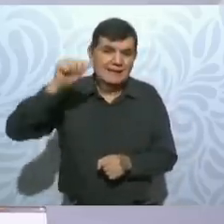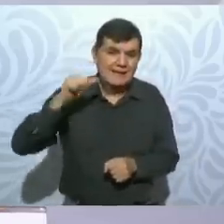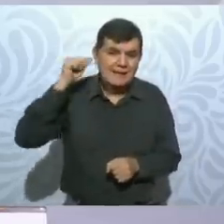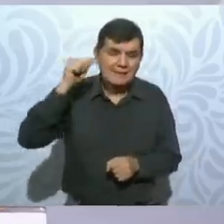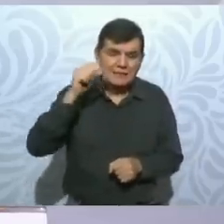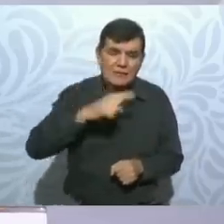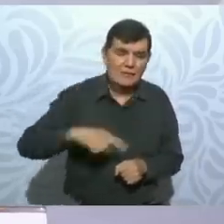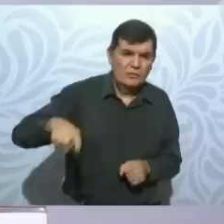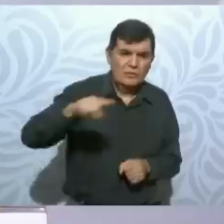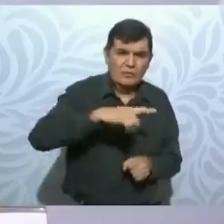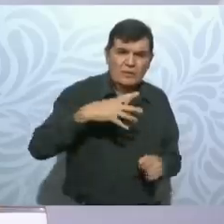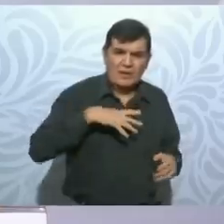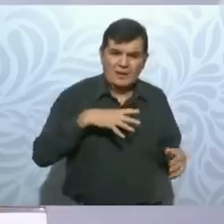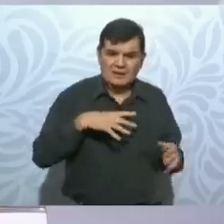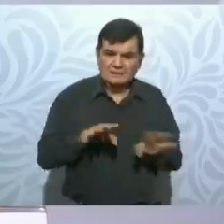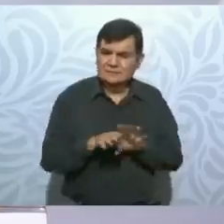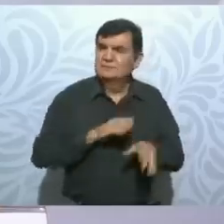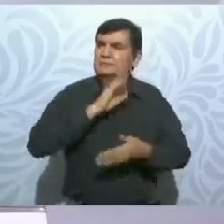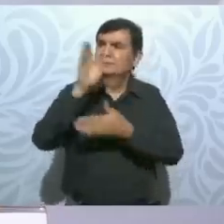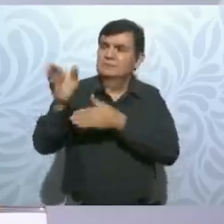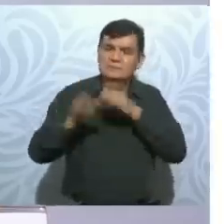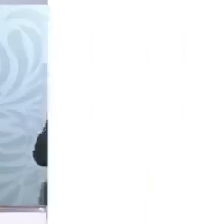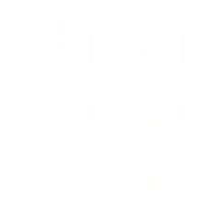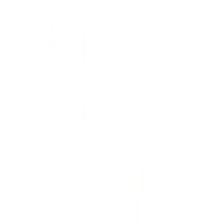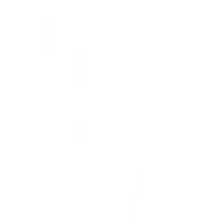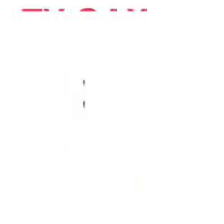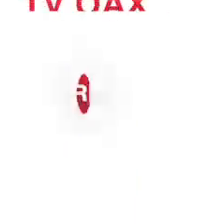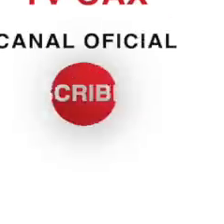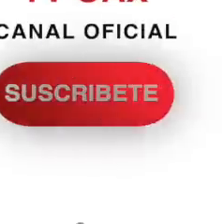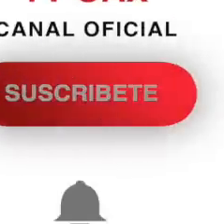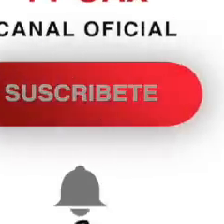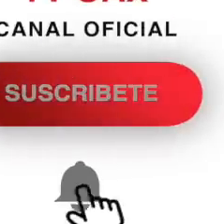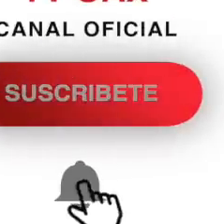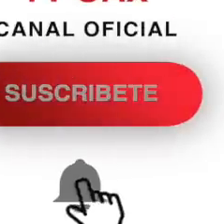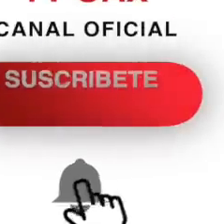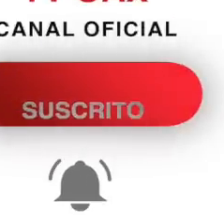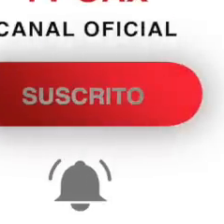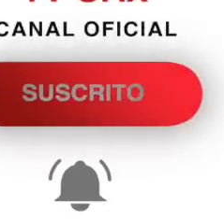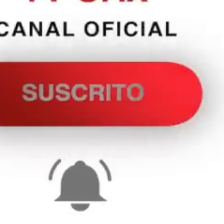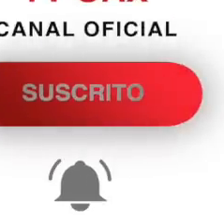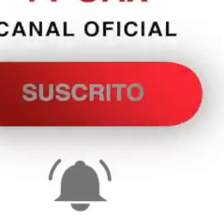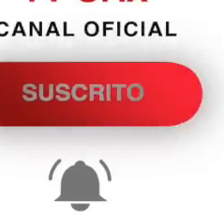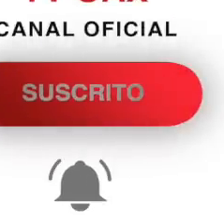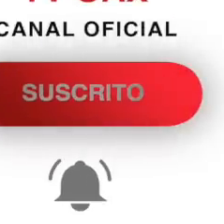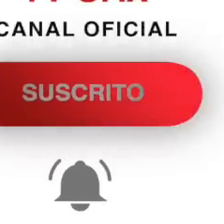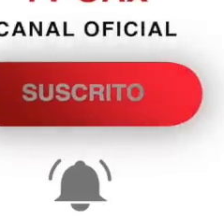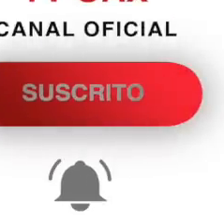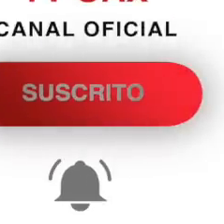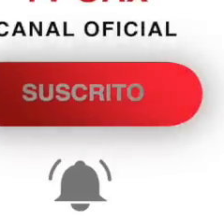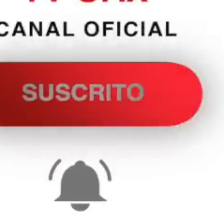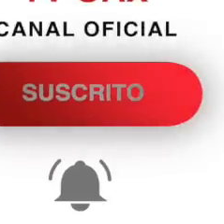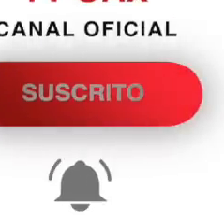en todas las plazas en todos los municipios en una actividad comunitaria que permita darles una